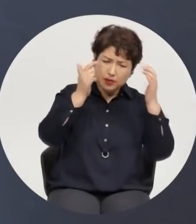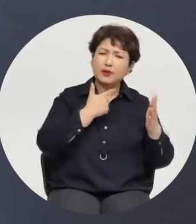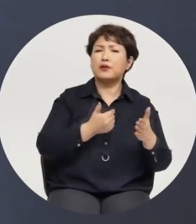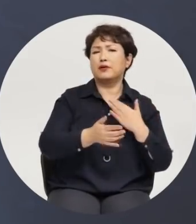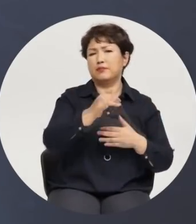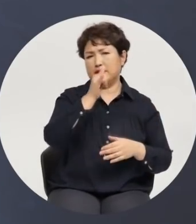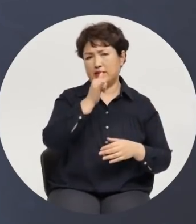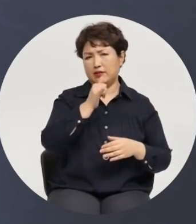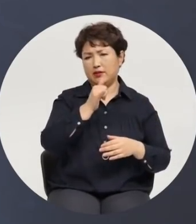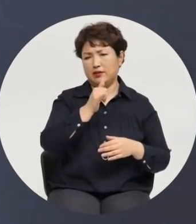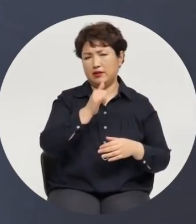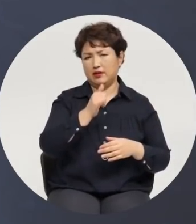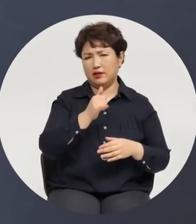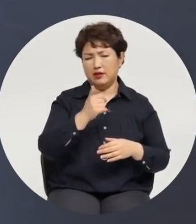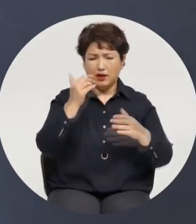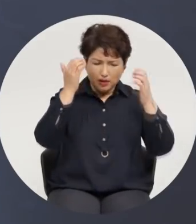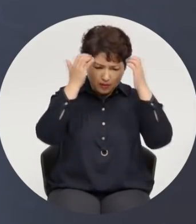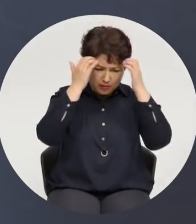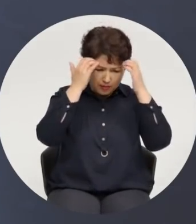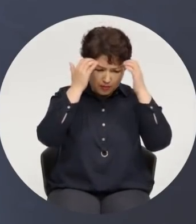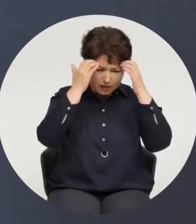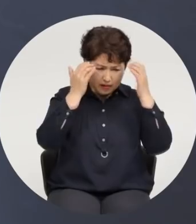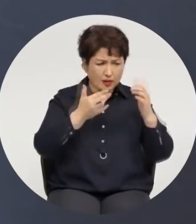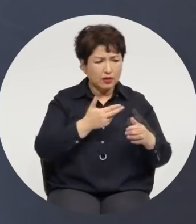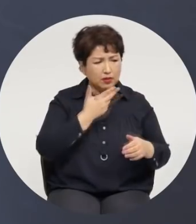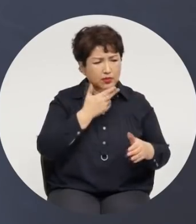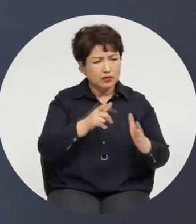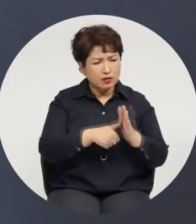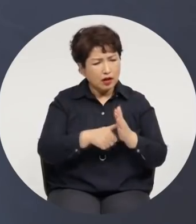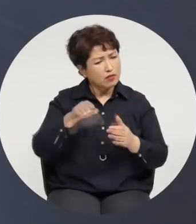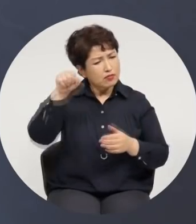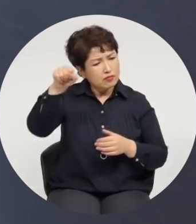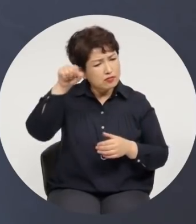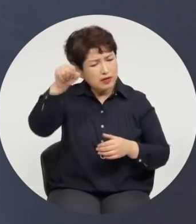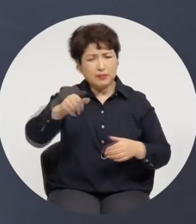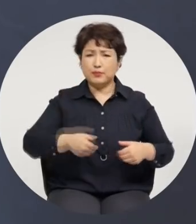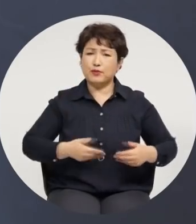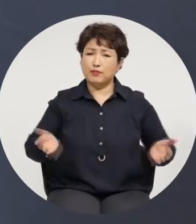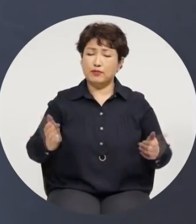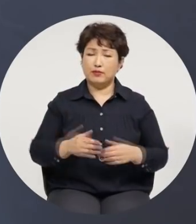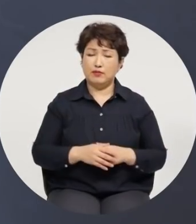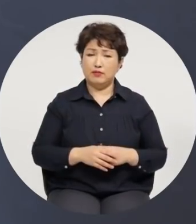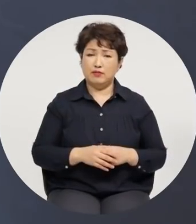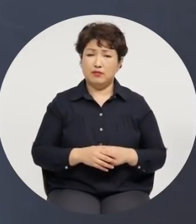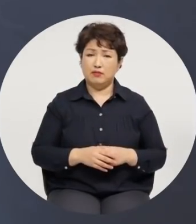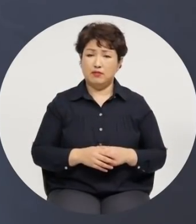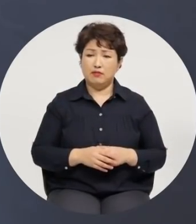권한이 없을 때 투쟁하는 거지 권한이 있는데 왜 투쟁해요?